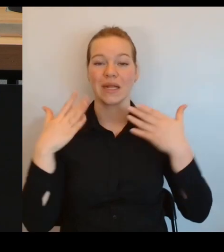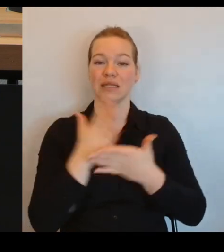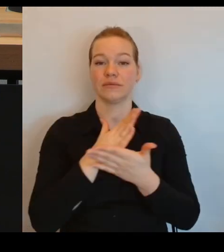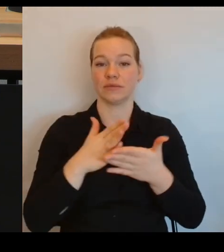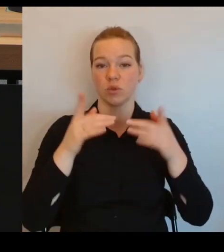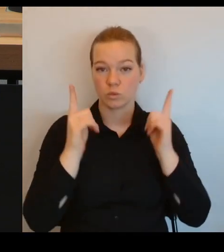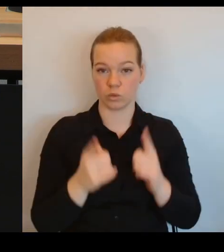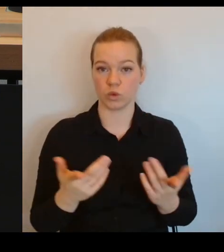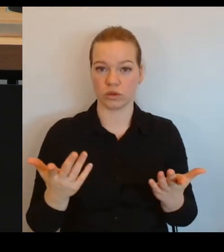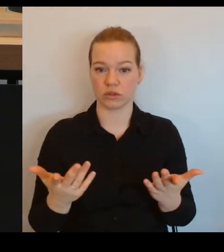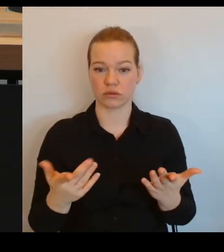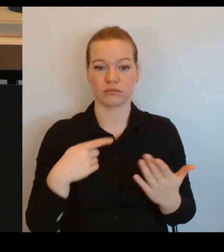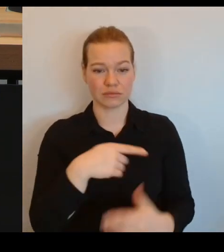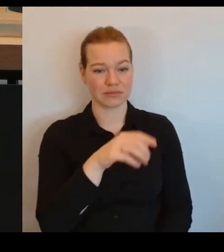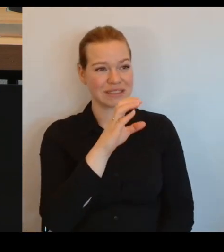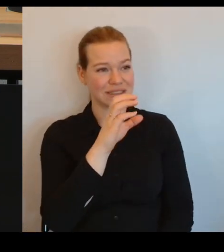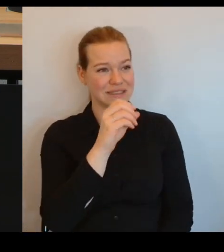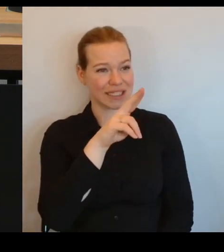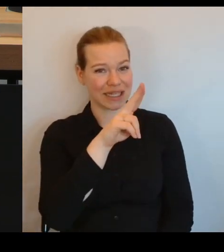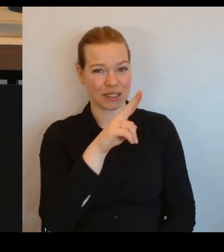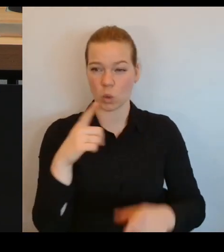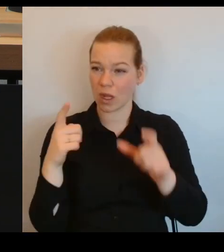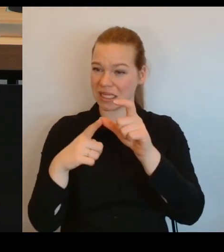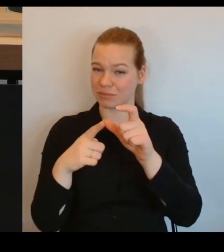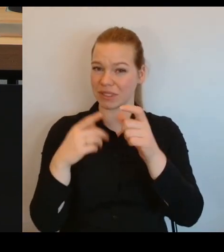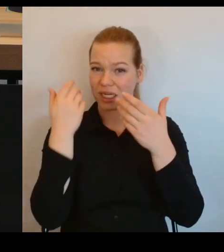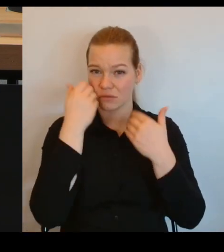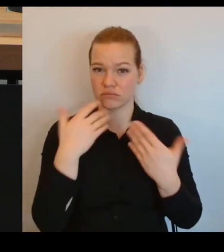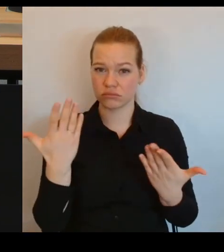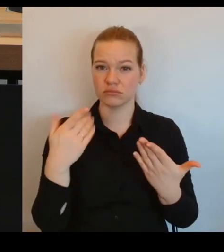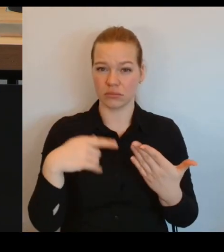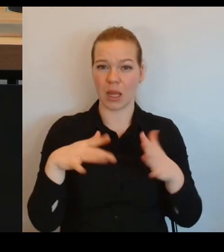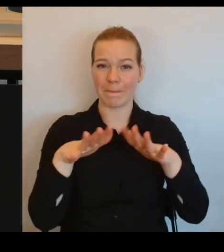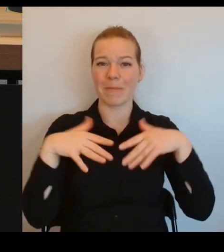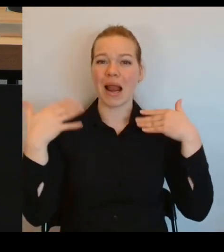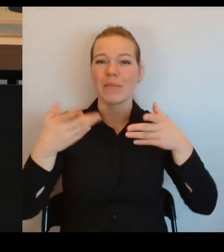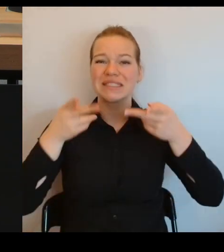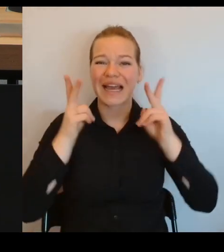Beenden Sie endlich dieses Transparenzdefizit, bevor es sich zu einem Demokratiedefizit auswächst.